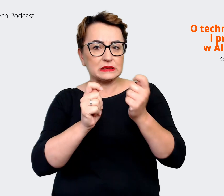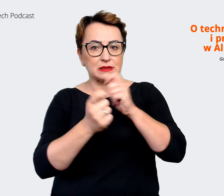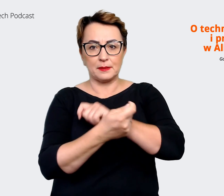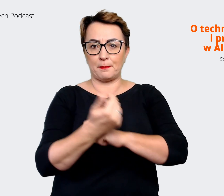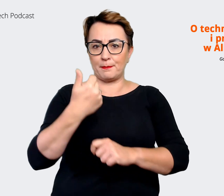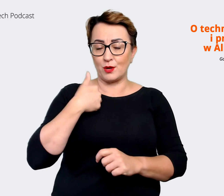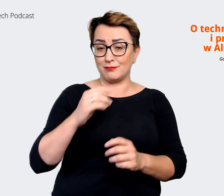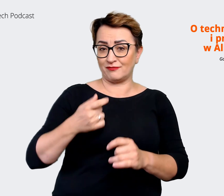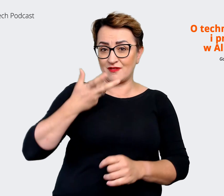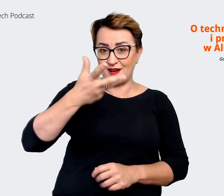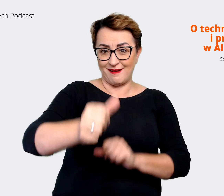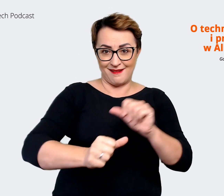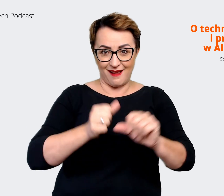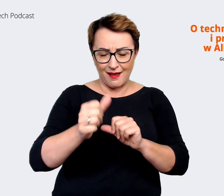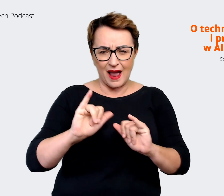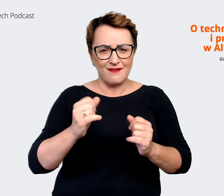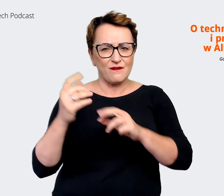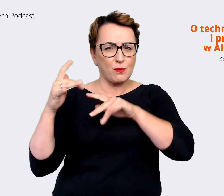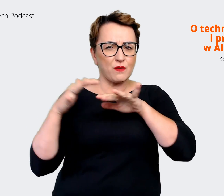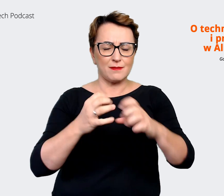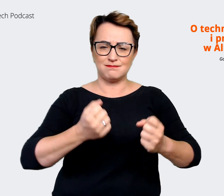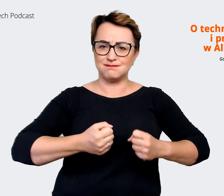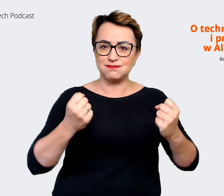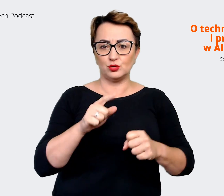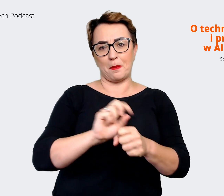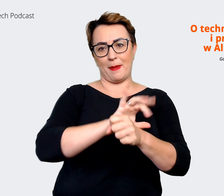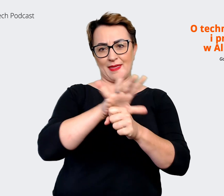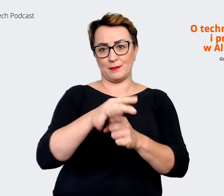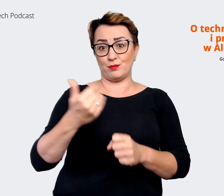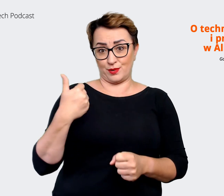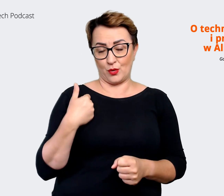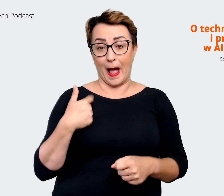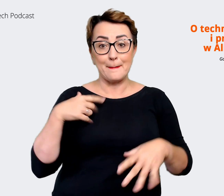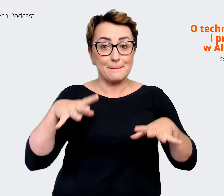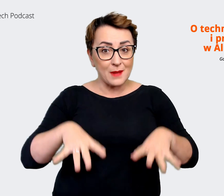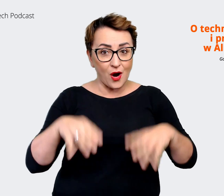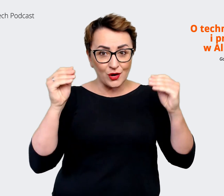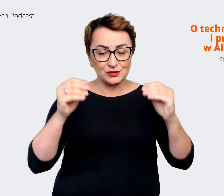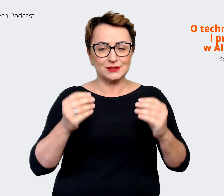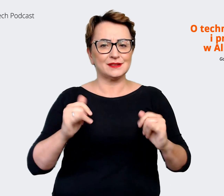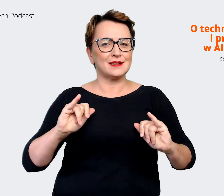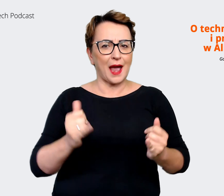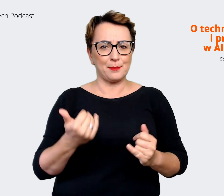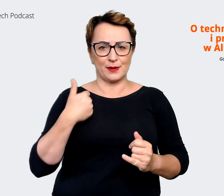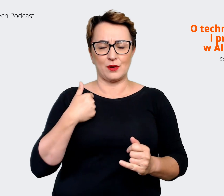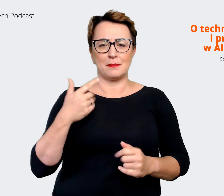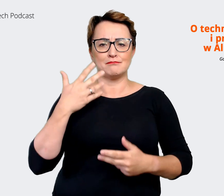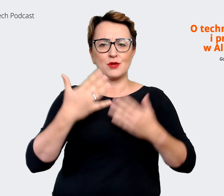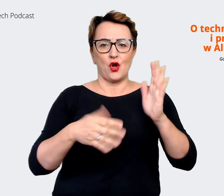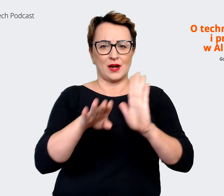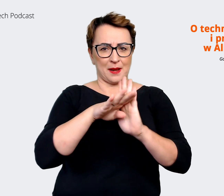przez te lata. Jaki duży wpływ odcisnęła pandemia. A zaczynałem... zaczynałem jako programista